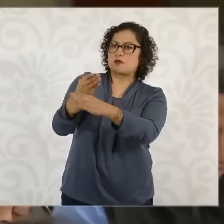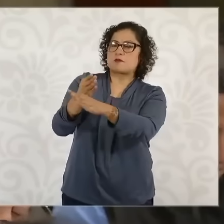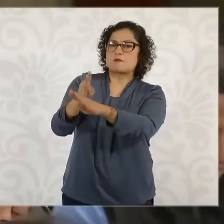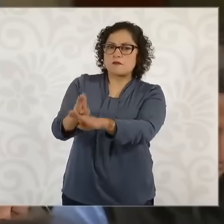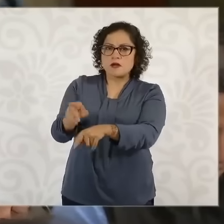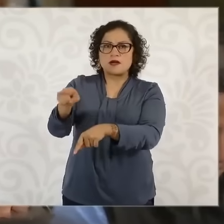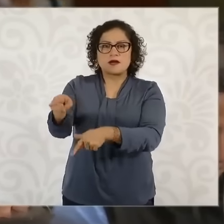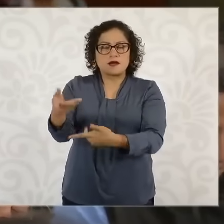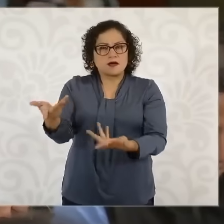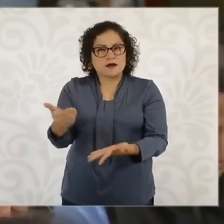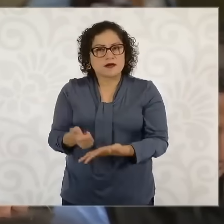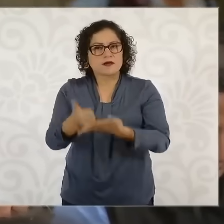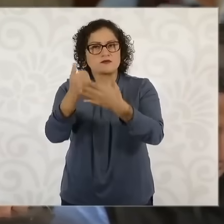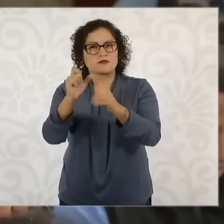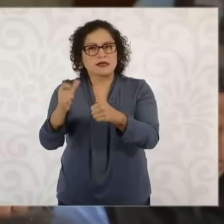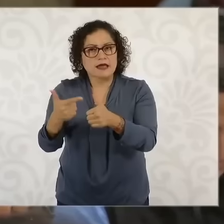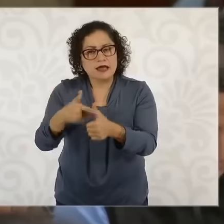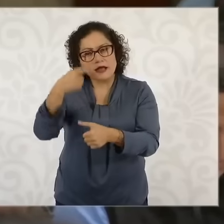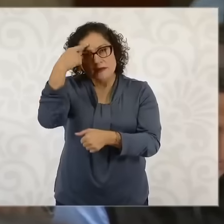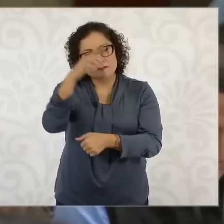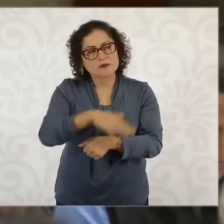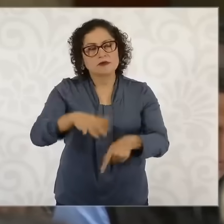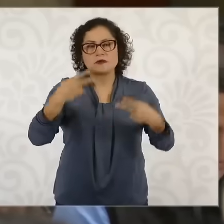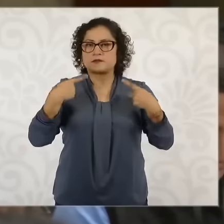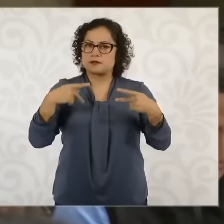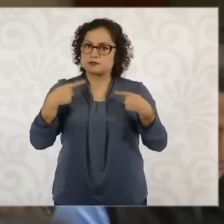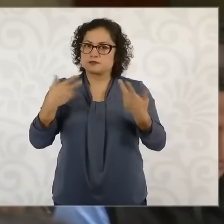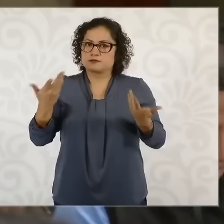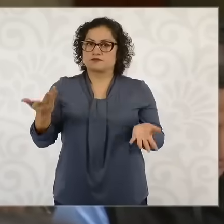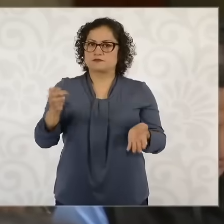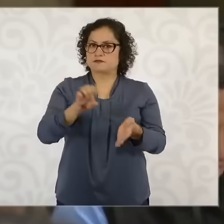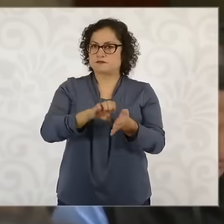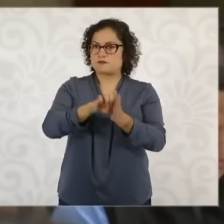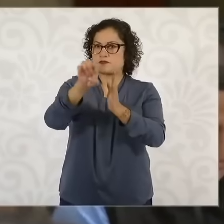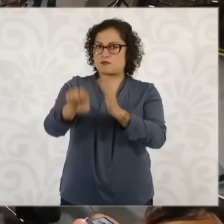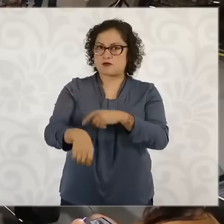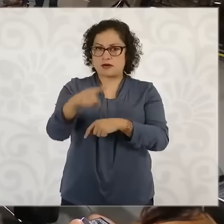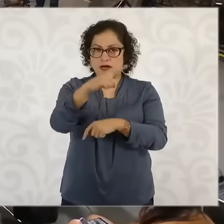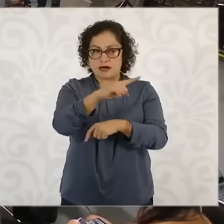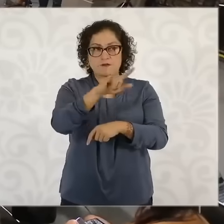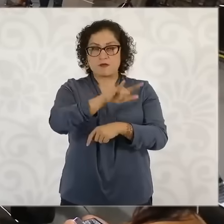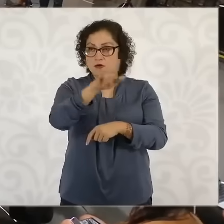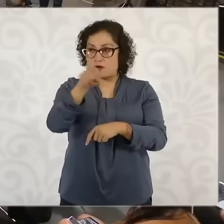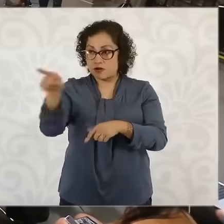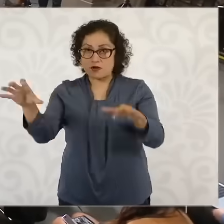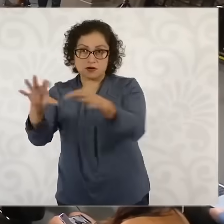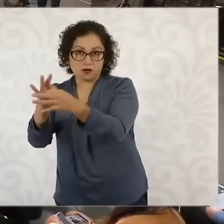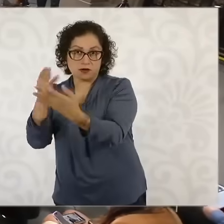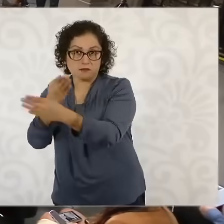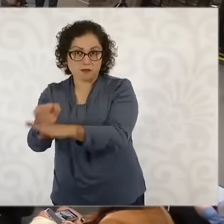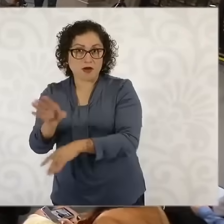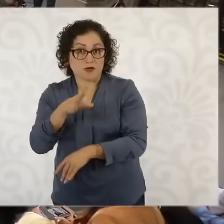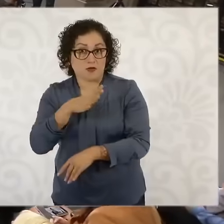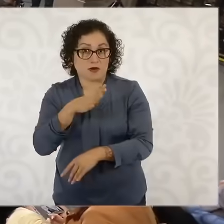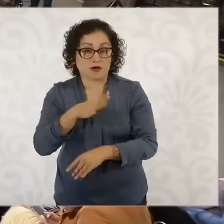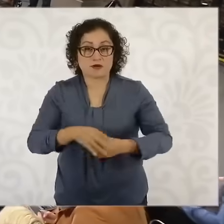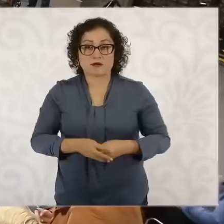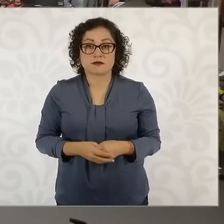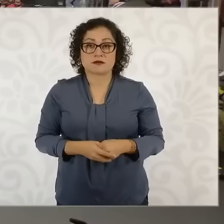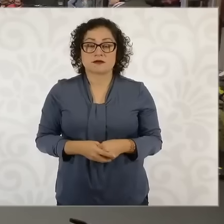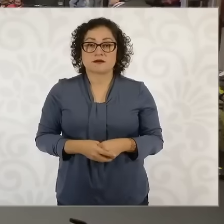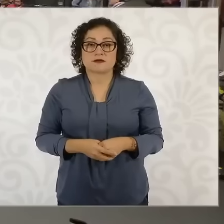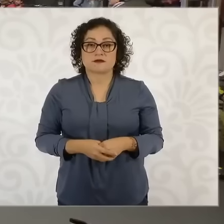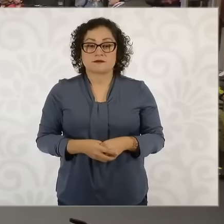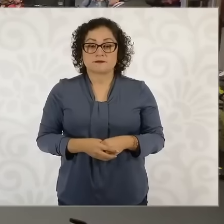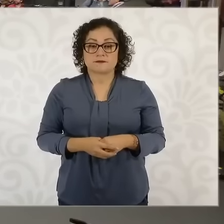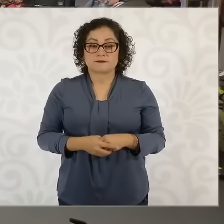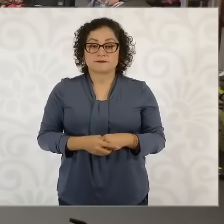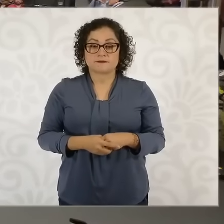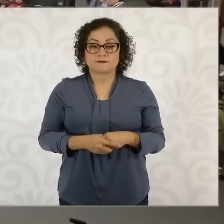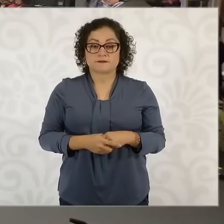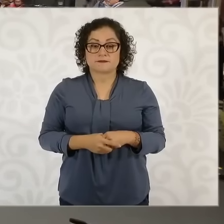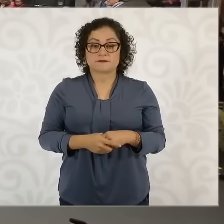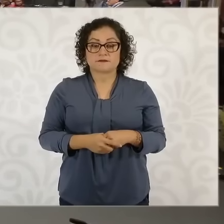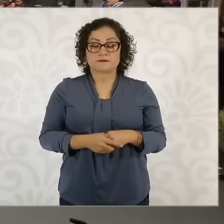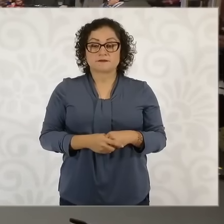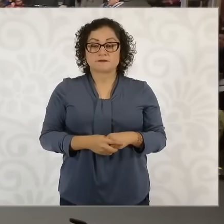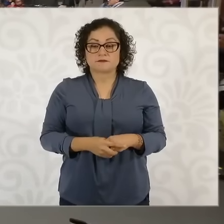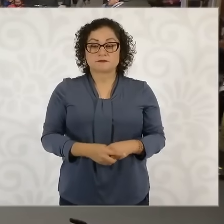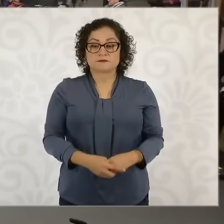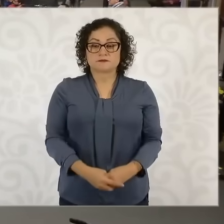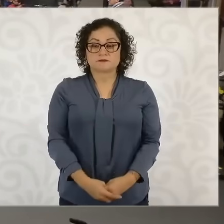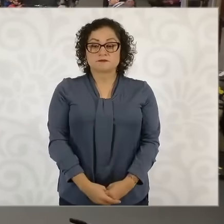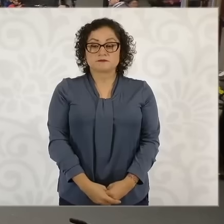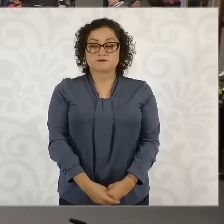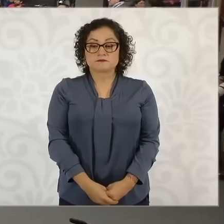clientes y pues que incentive de esta manera, que se compren los vuelos a través de esta aerolínea.